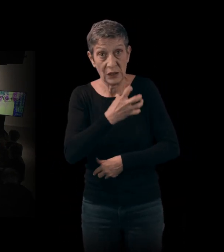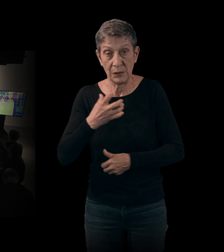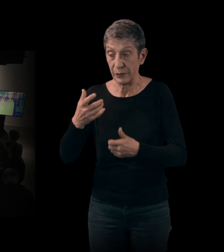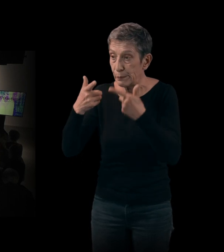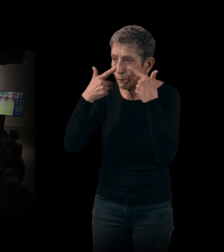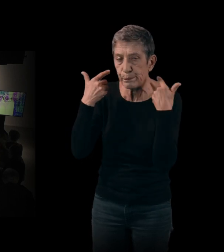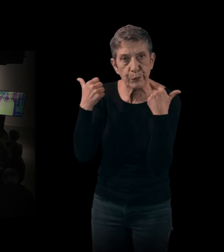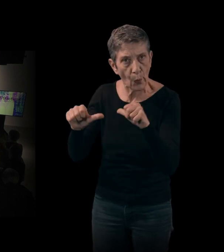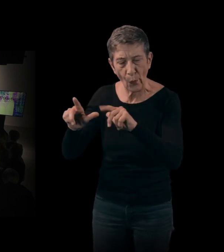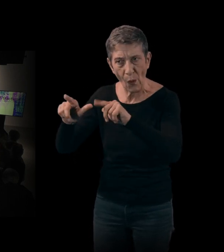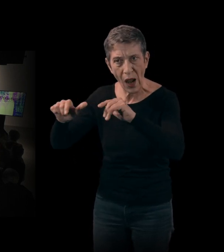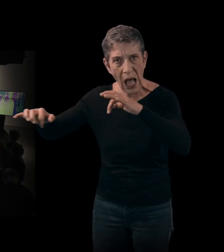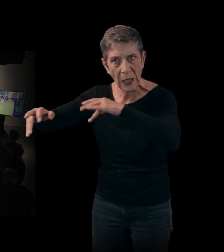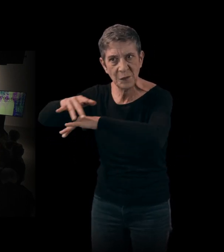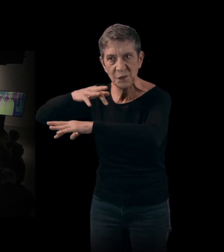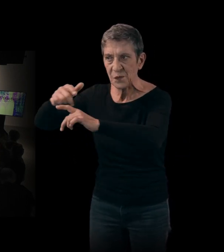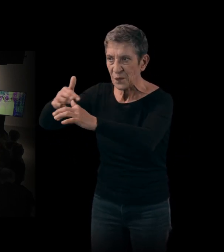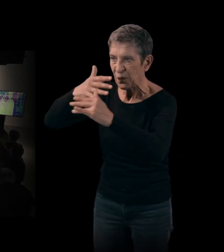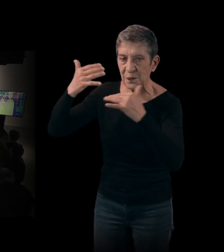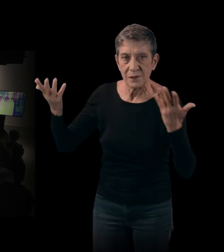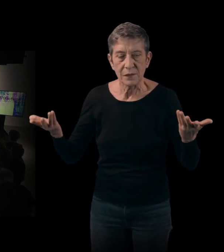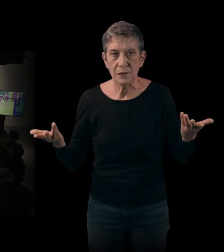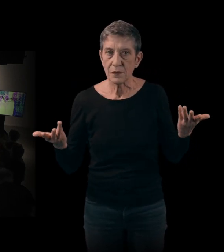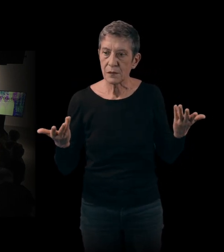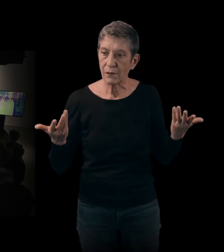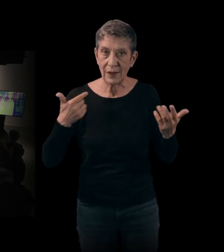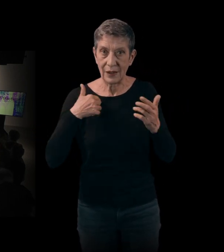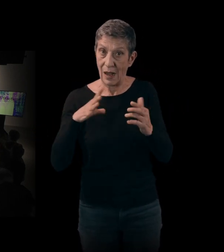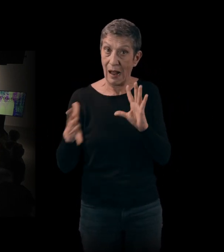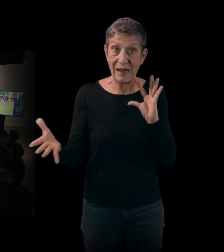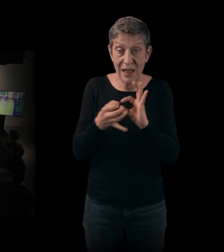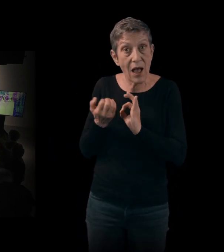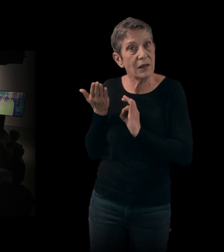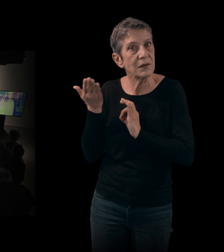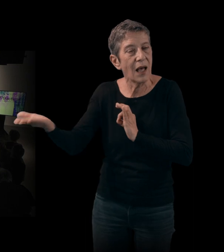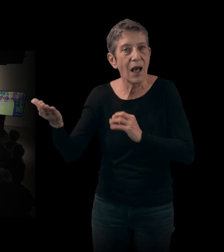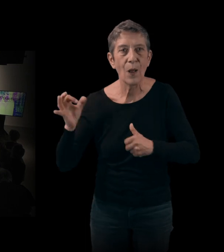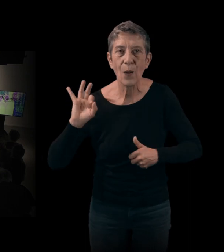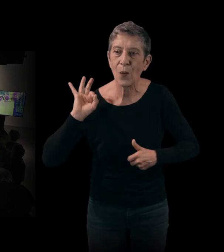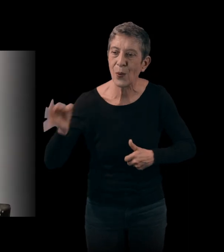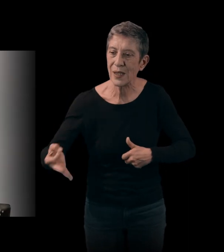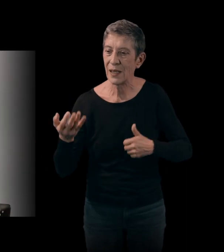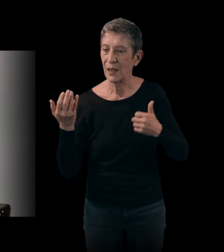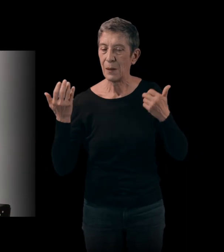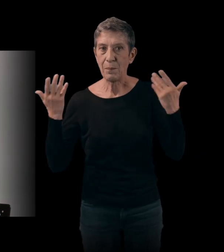Moi, je sais que je suis lié à tout ça sans trop pouvoir dénouer le fil.